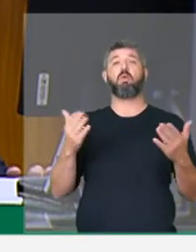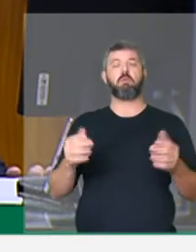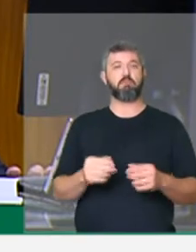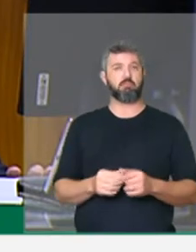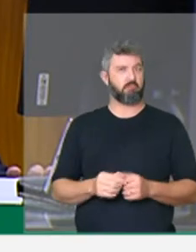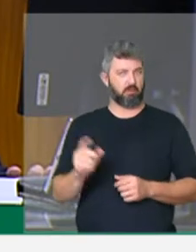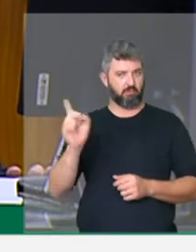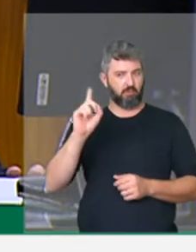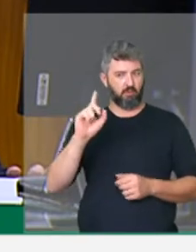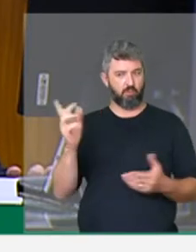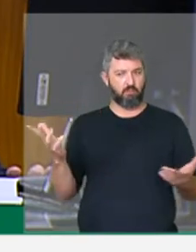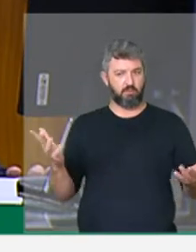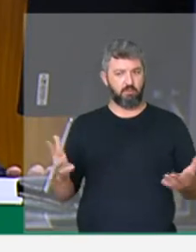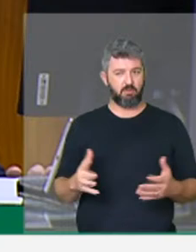PRESIDENTE SOLIDARIEDADE ENCAMINHA SIM.